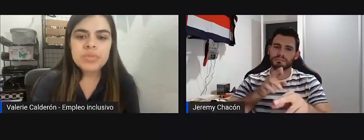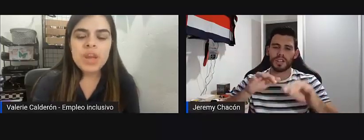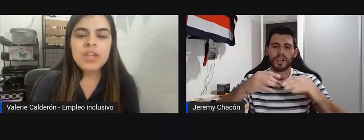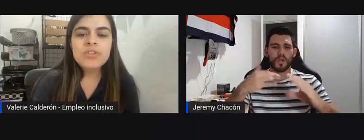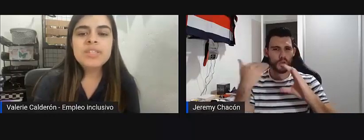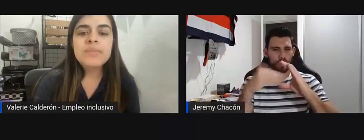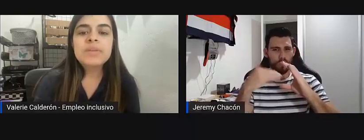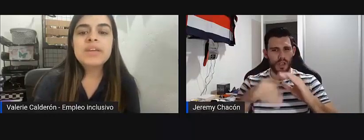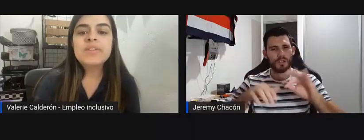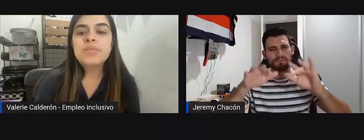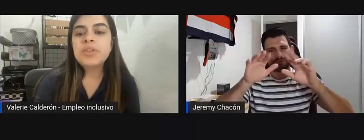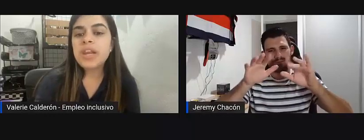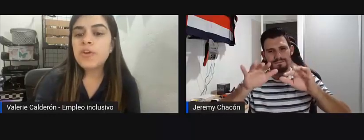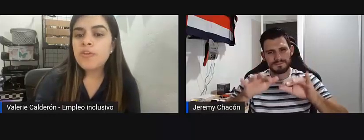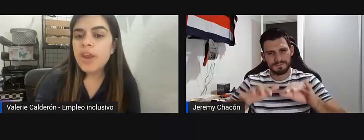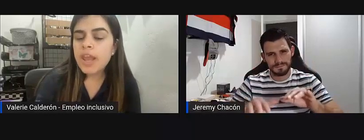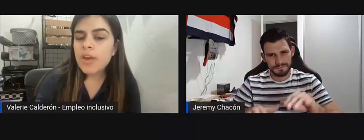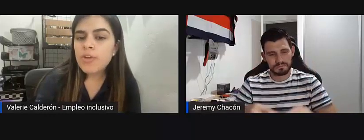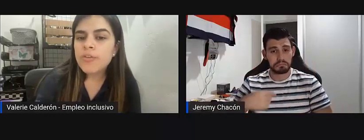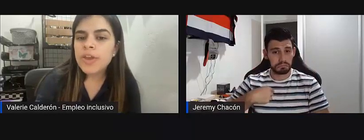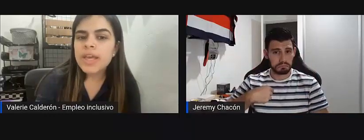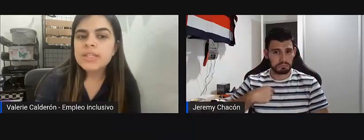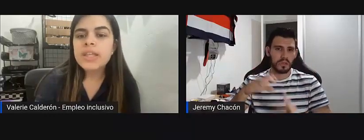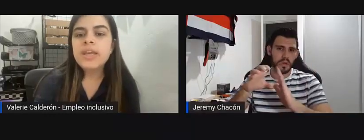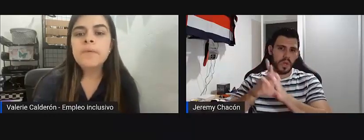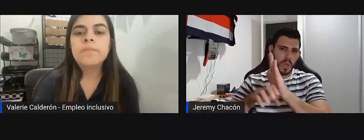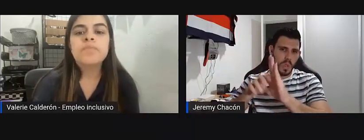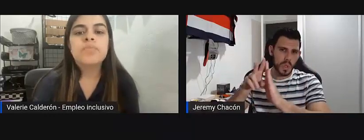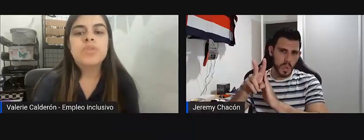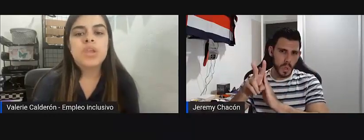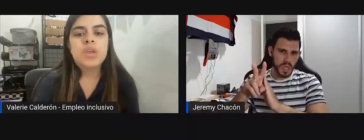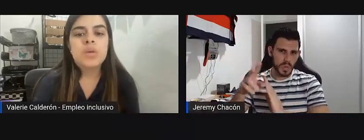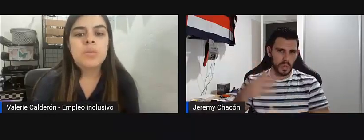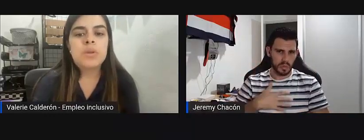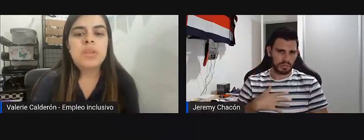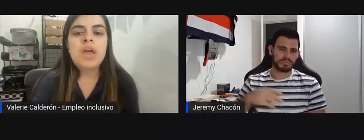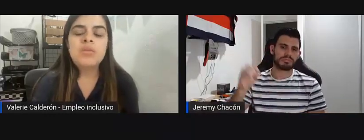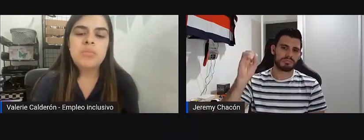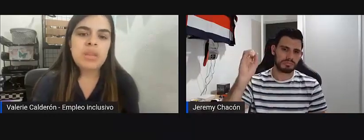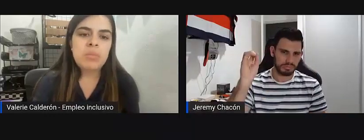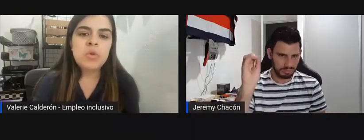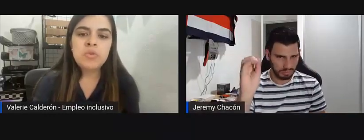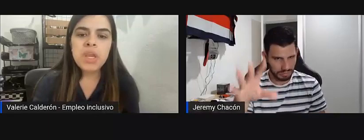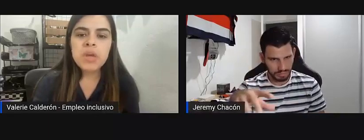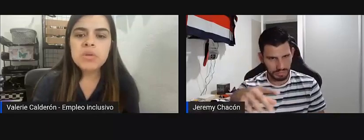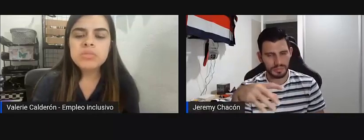entonces empecé a responder el correo lo redacté verdad mandé mi currículum